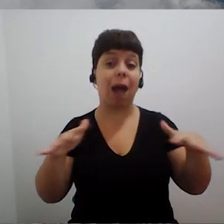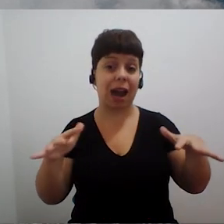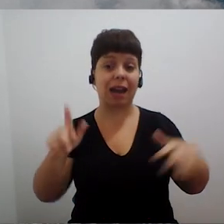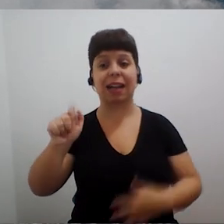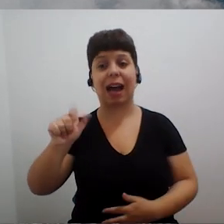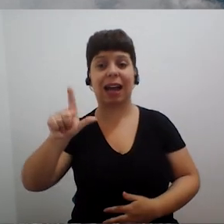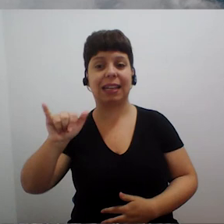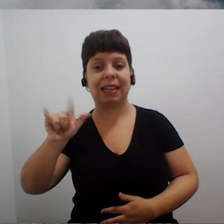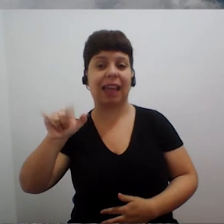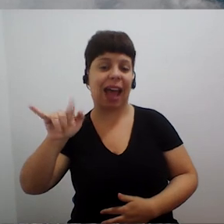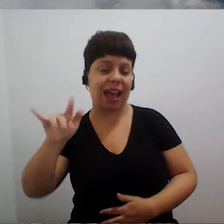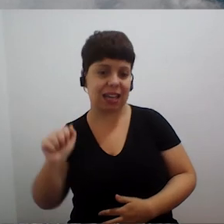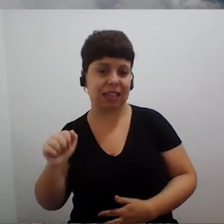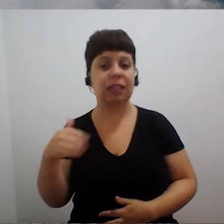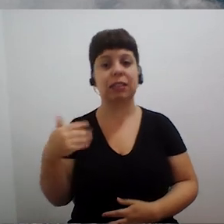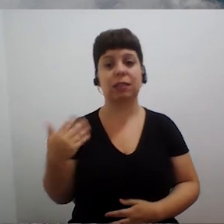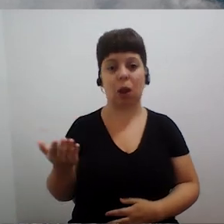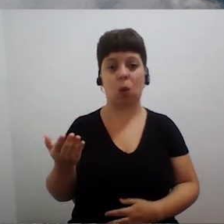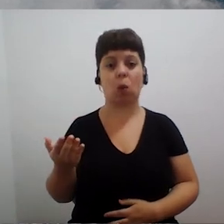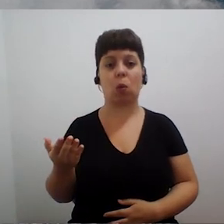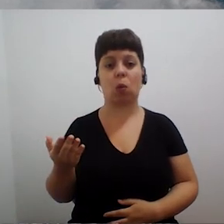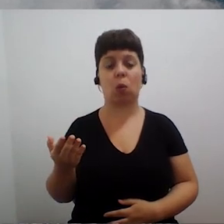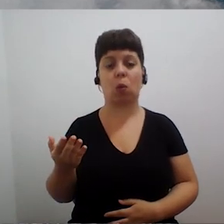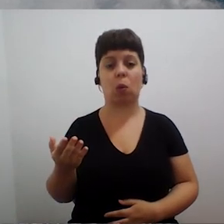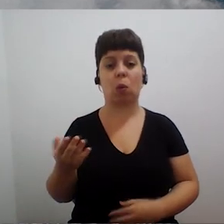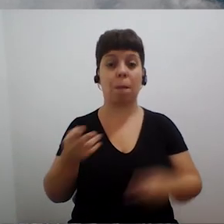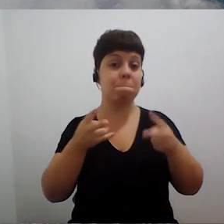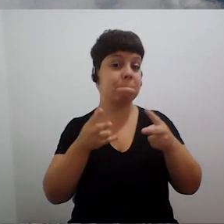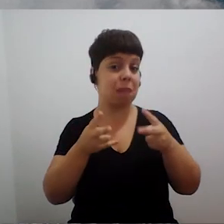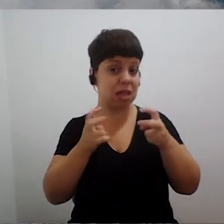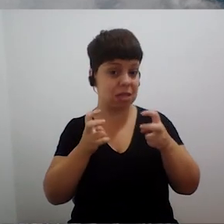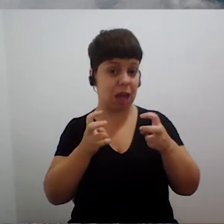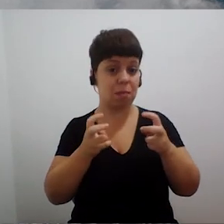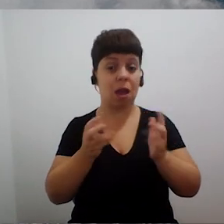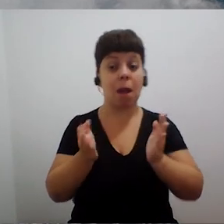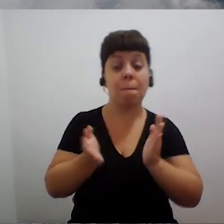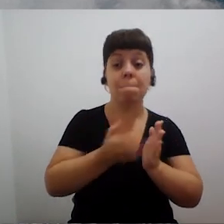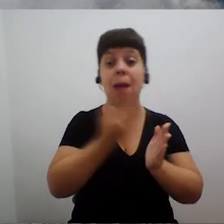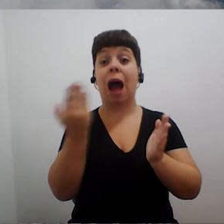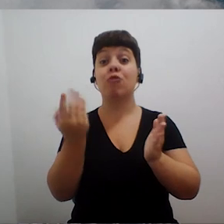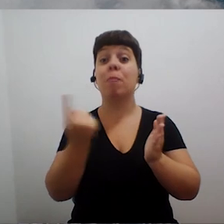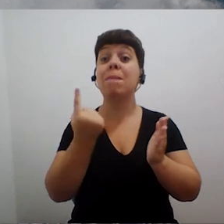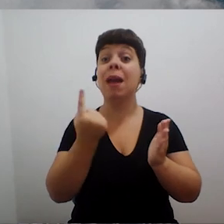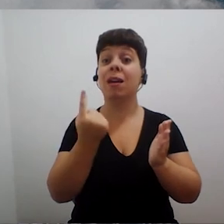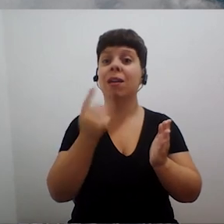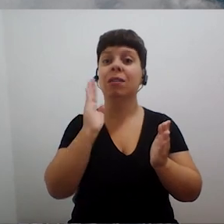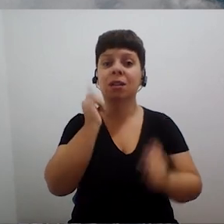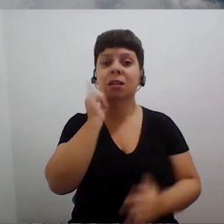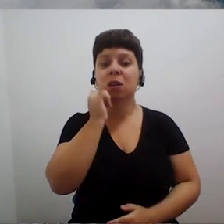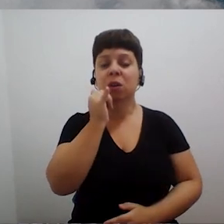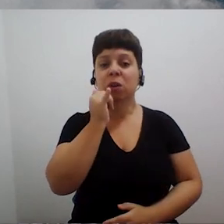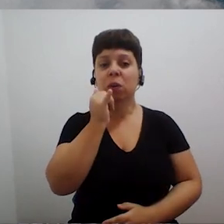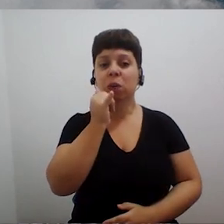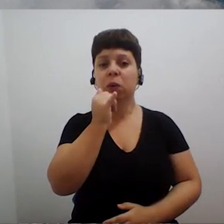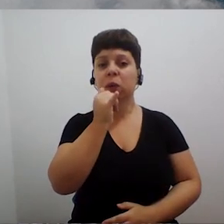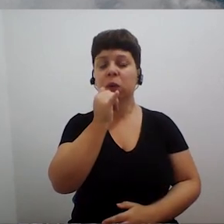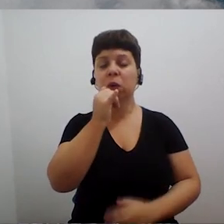Percebemos que a primeira página da Bíblia, já narra a existência: tudo é apenas um grande oceano,